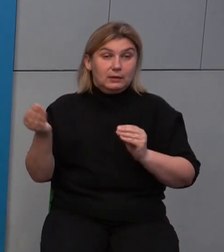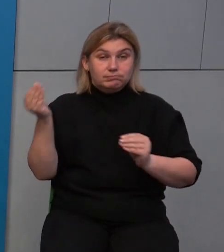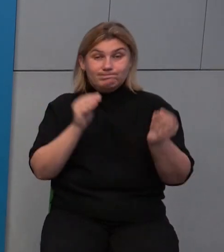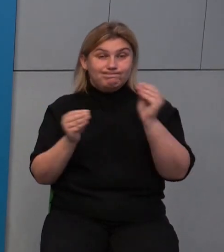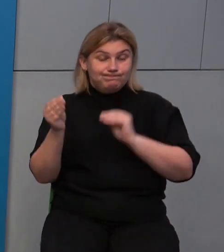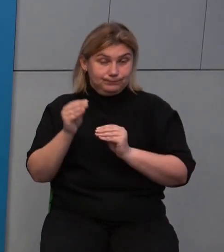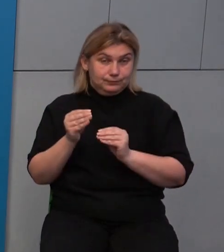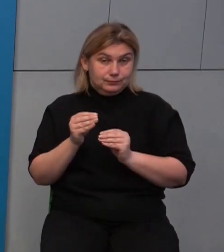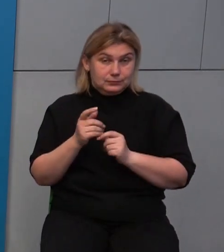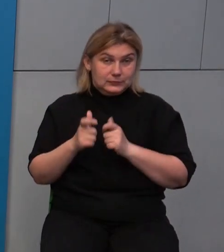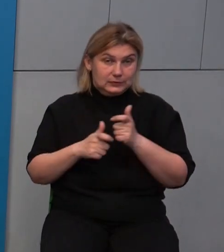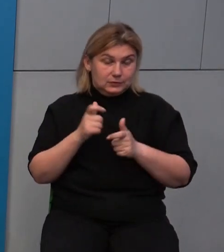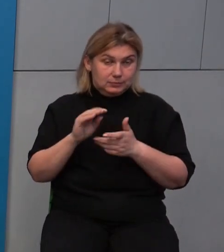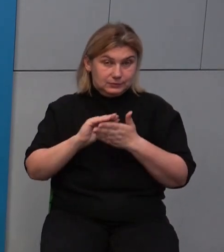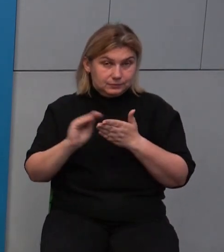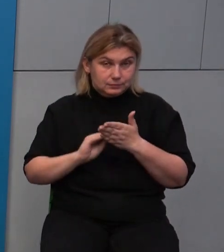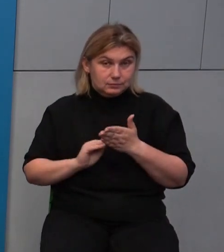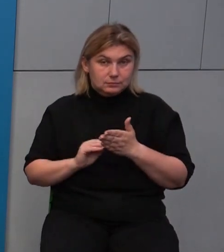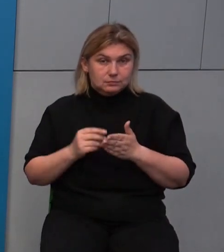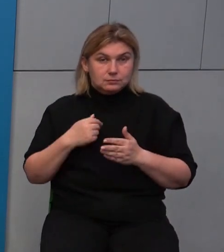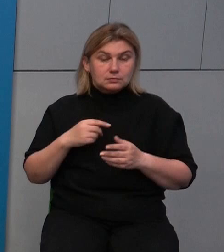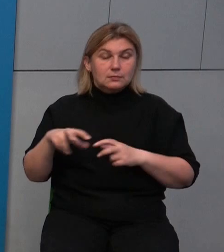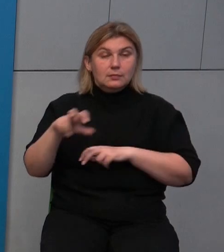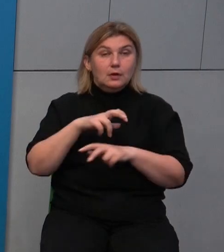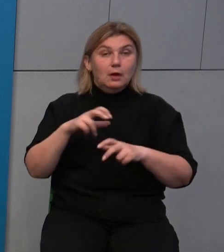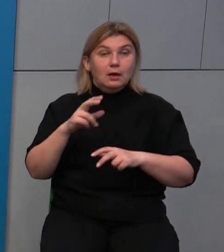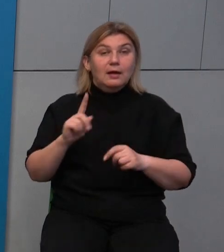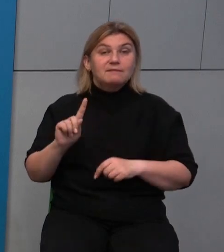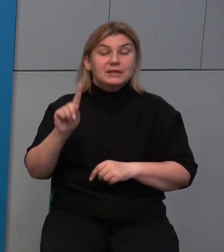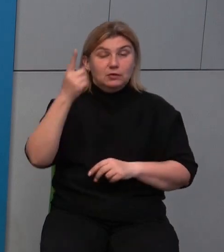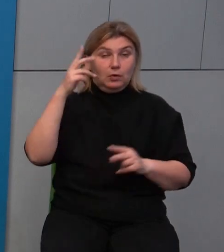Więc kiedy chodziłam z "Wysokim Zamkiem", to dopóki się